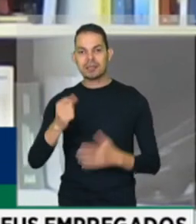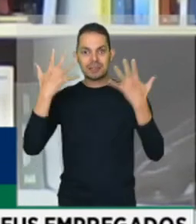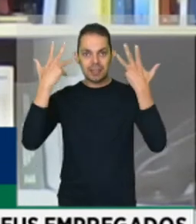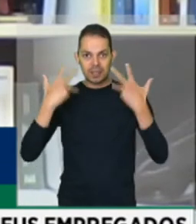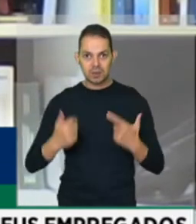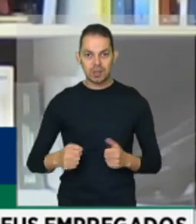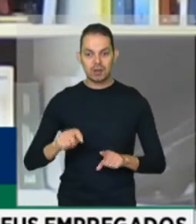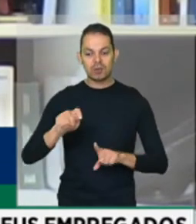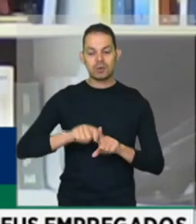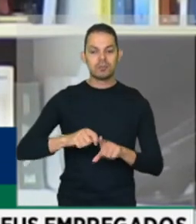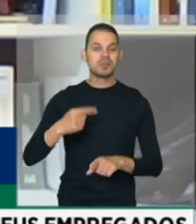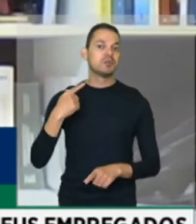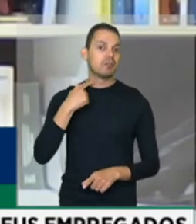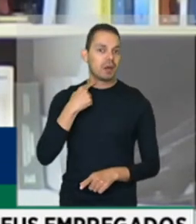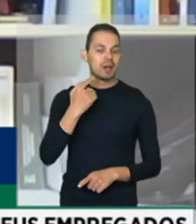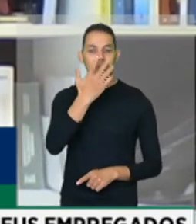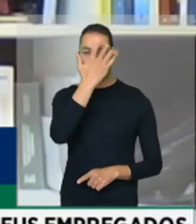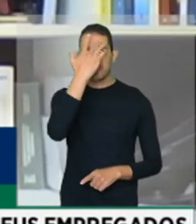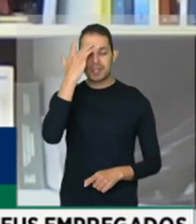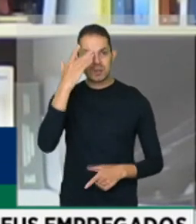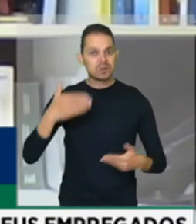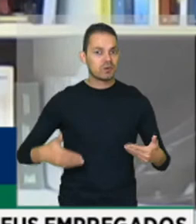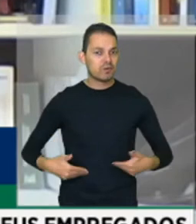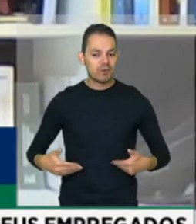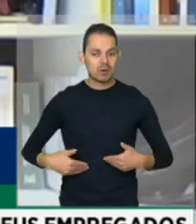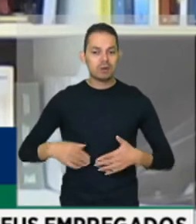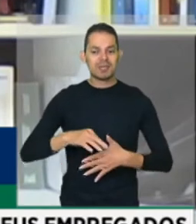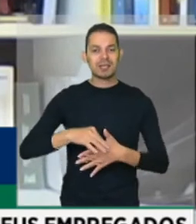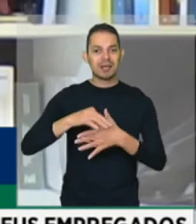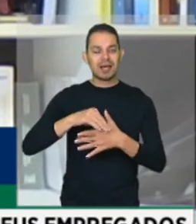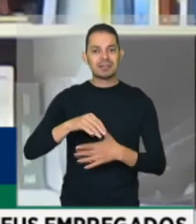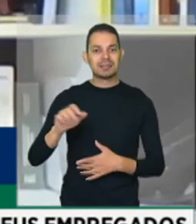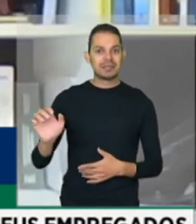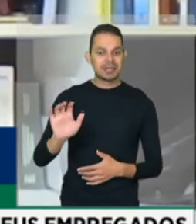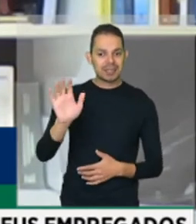ACONTECER ER NO MÊS DE MAIO. AS PESSOAS ESTÃO PASSANDO FOME, A CARNE ESTÁ CARA, A ALIMENTAÇÃO ESTÁ CARA, O